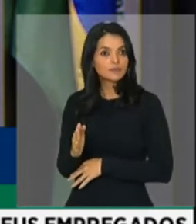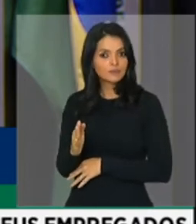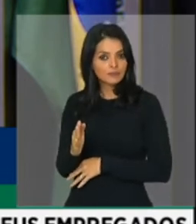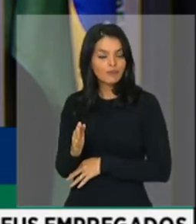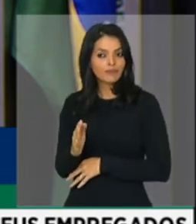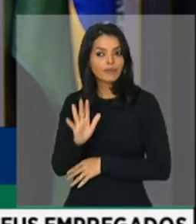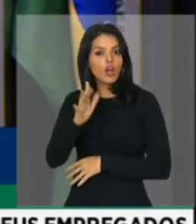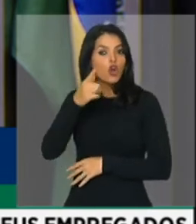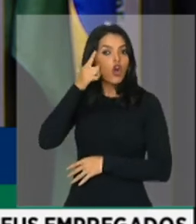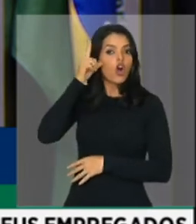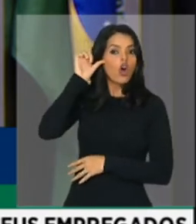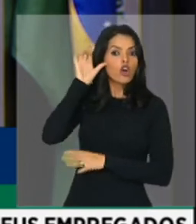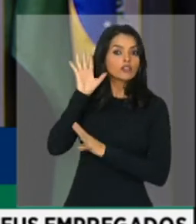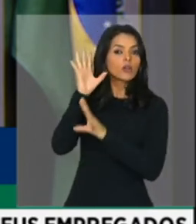CORONAVÍRUS SÓ NO DIA DE